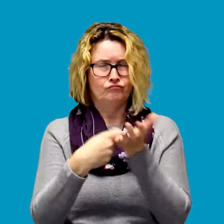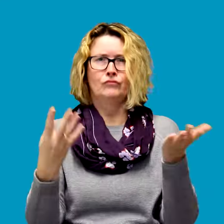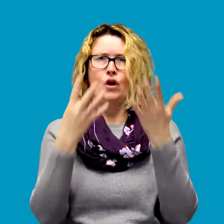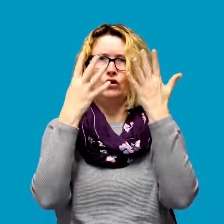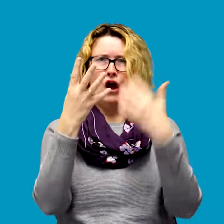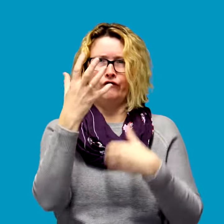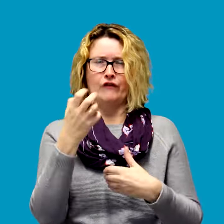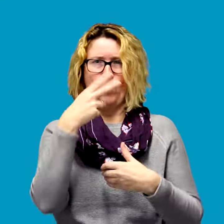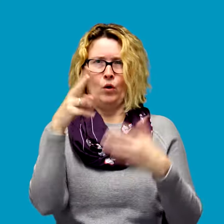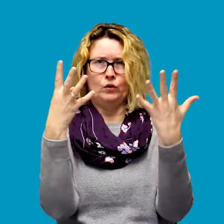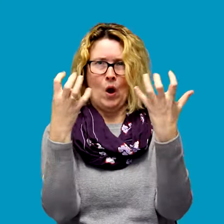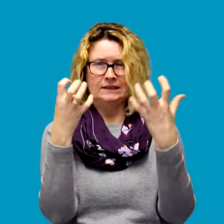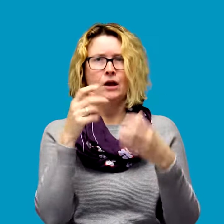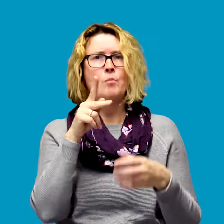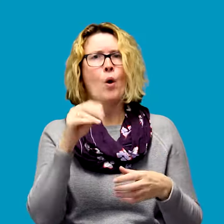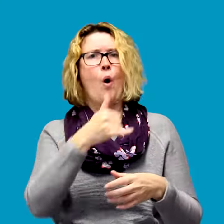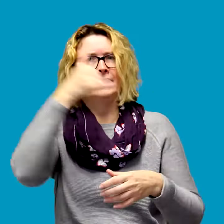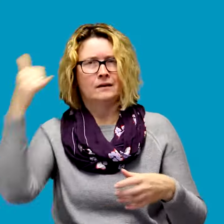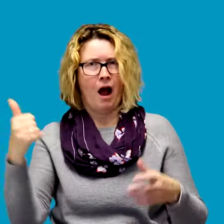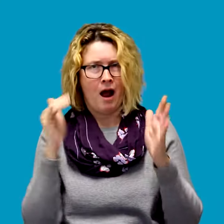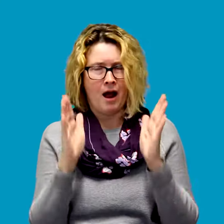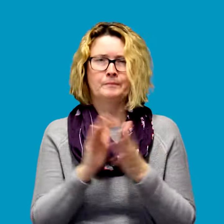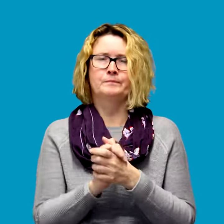Und zwar für 59,90 Euro pro Jahr.